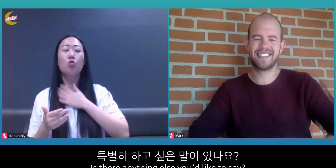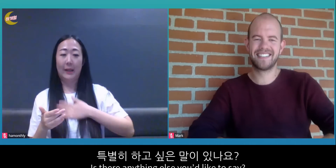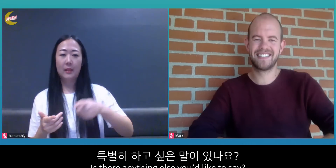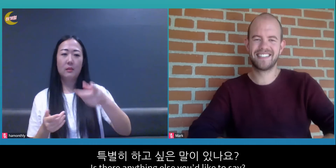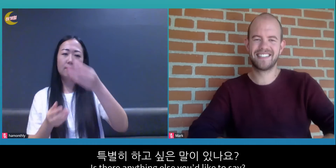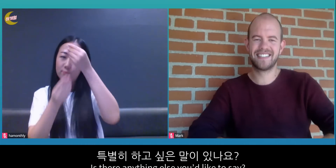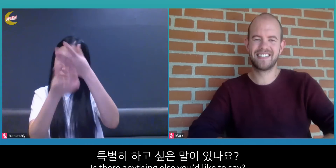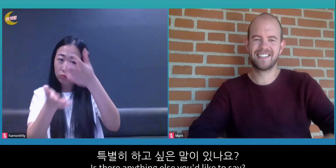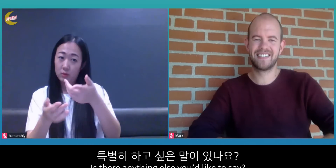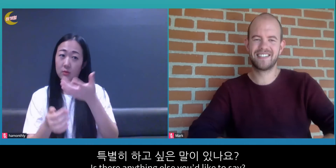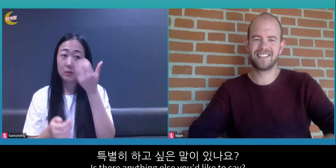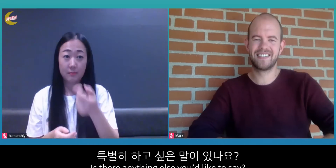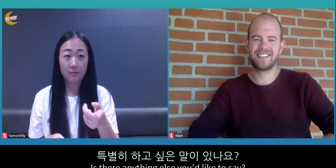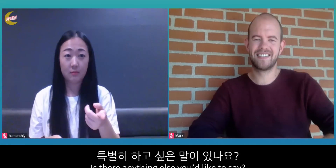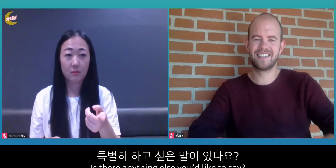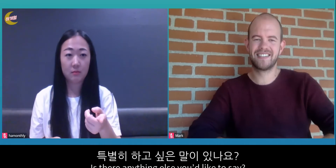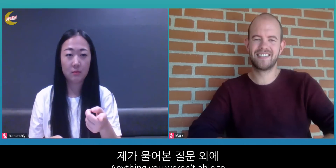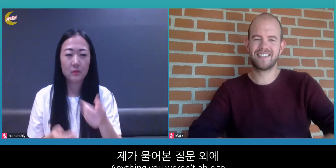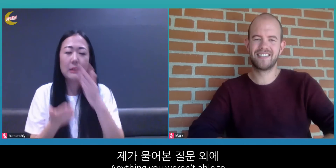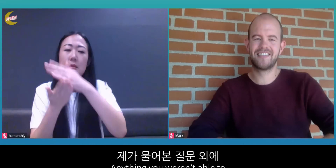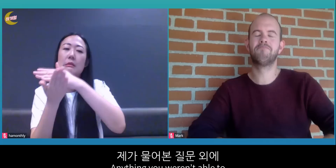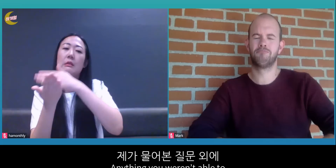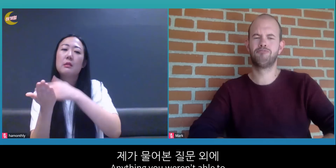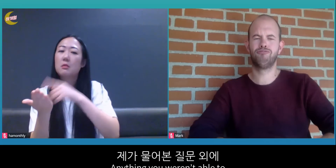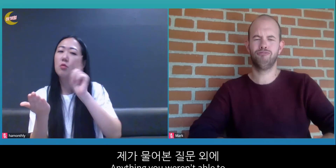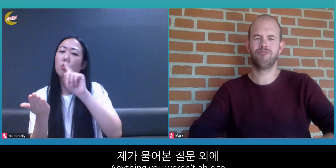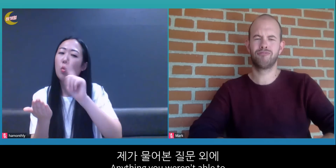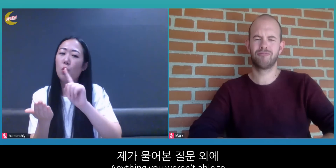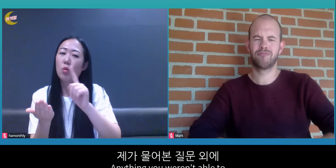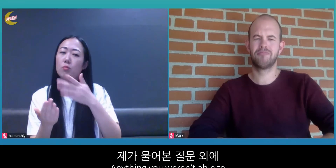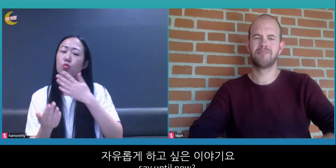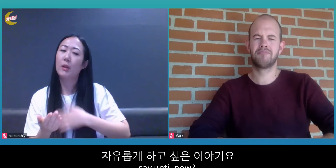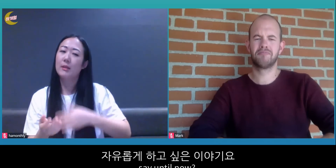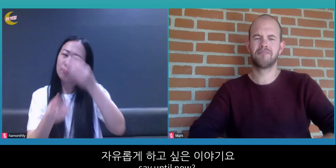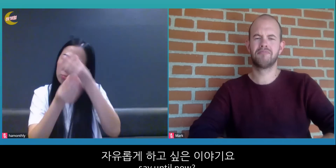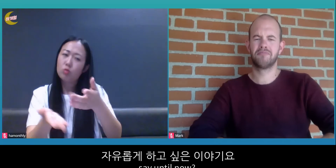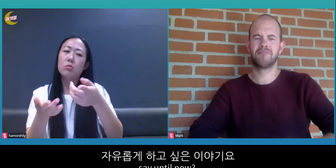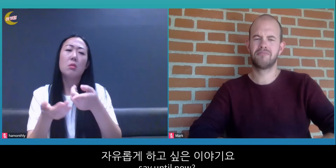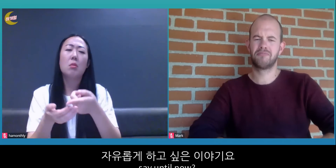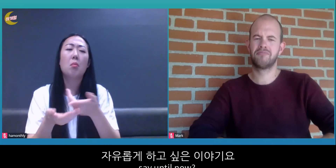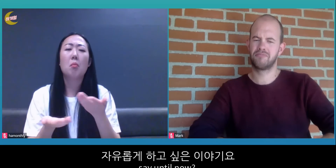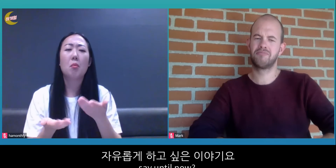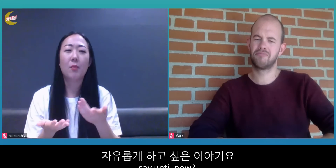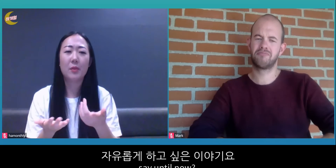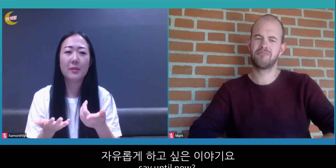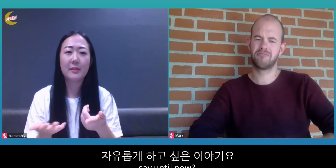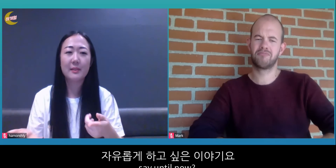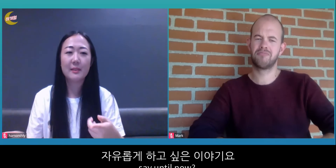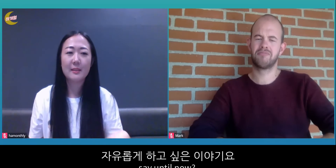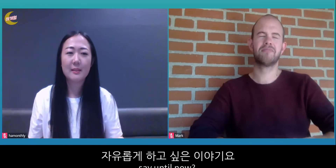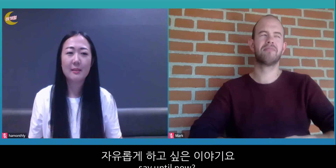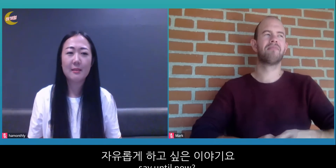他に言いたいことはありますか？ 今まで言えなかったことはありますか？